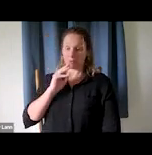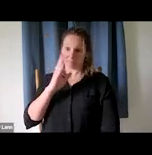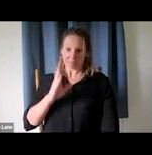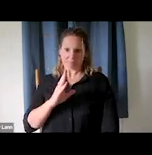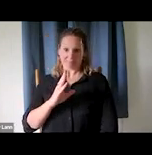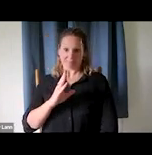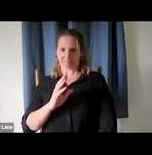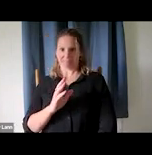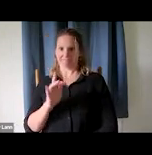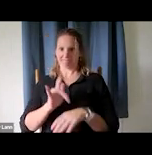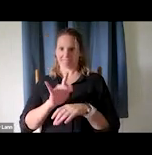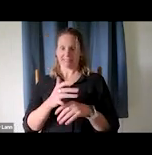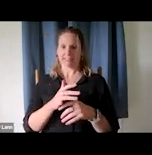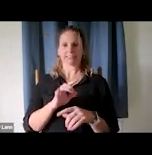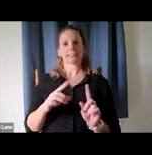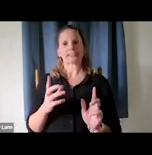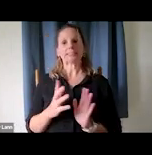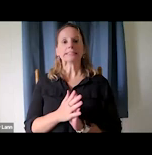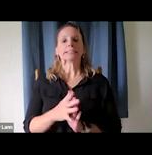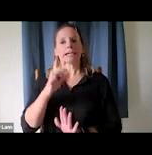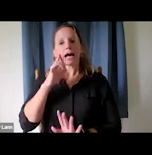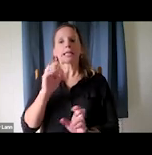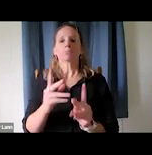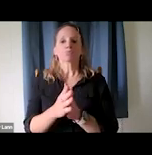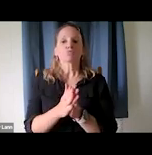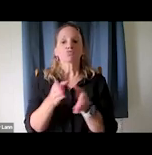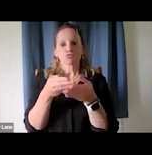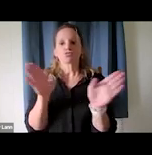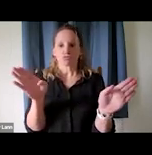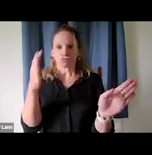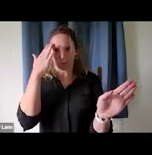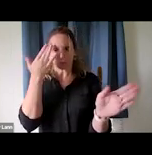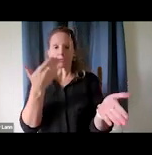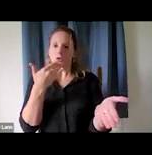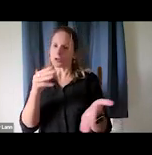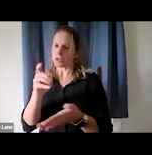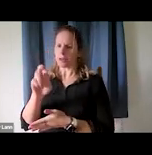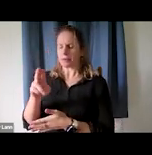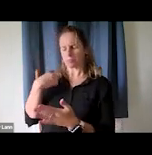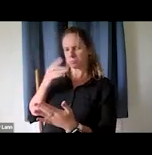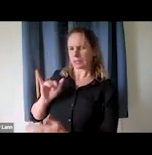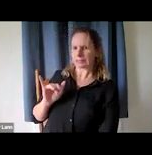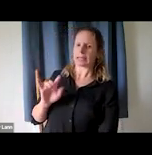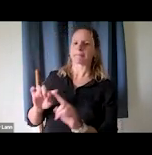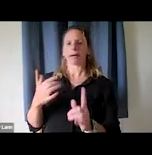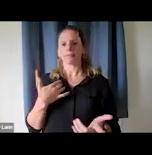Tengo seguridad de que en general puedo saber cómo es un buen MSR, pero no lo sé desde su perspectiva,